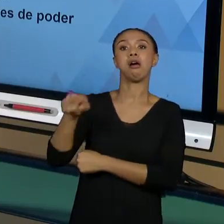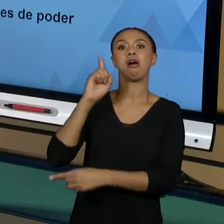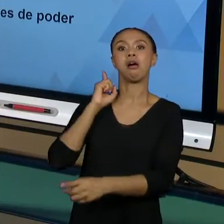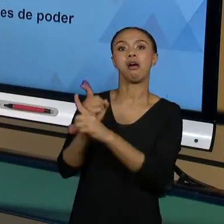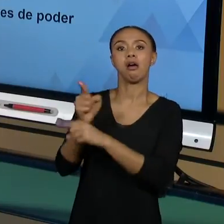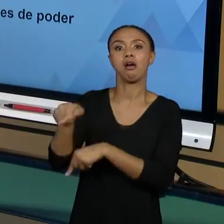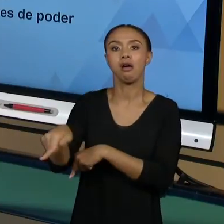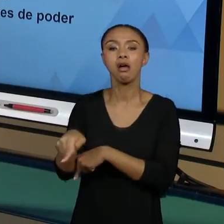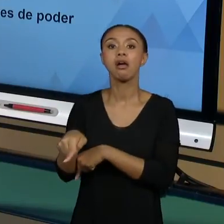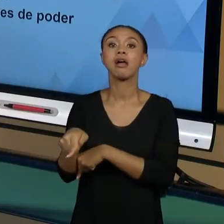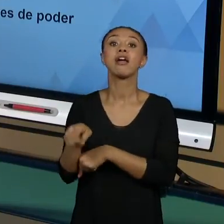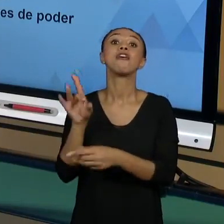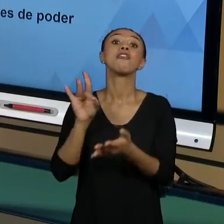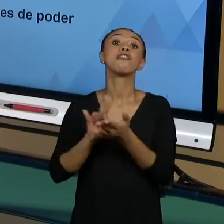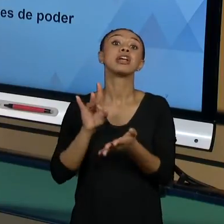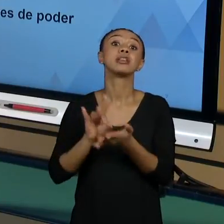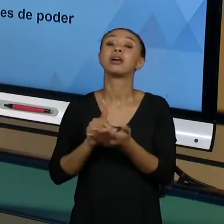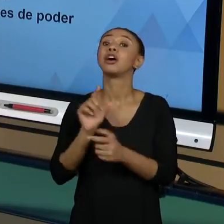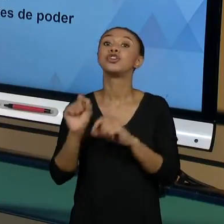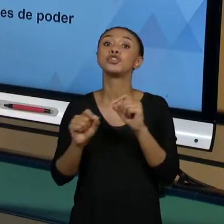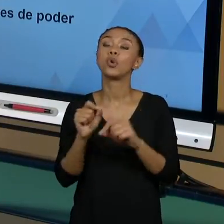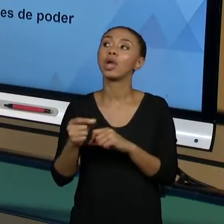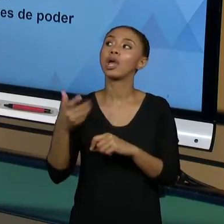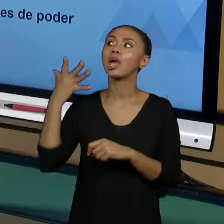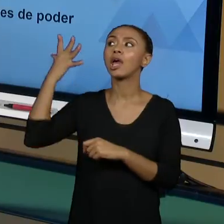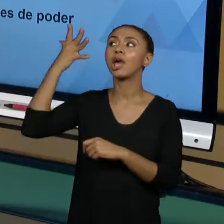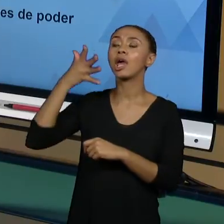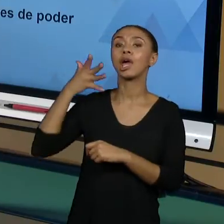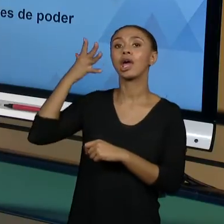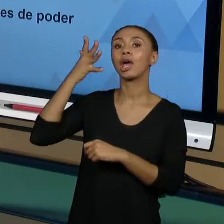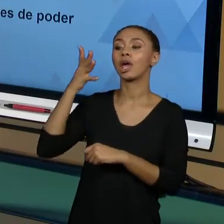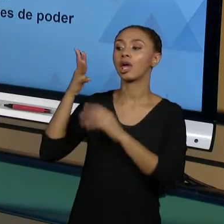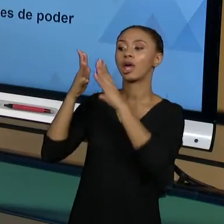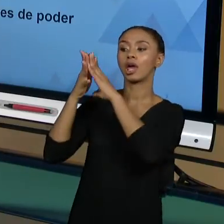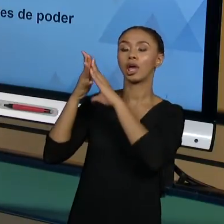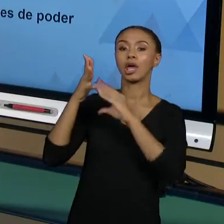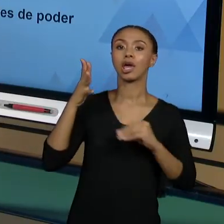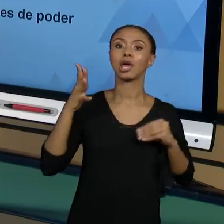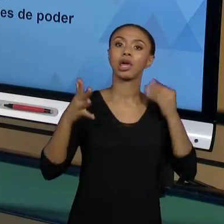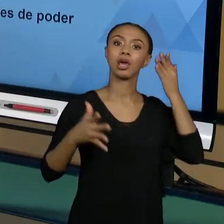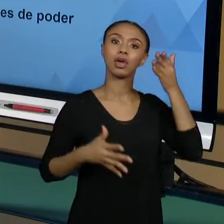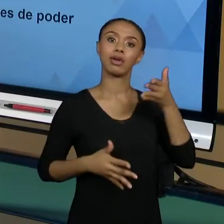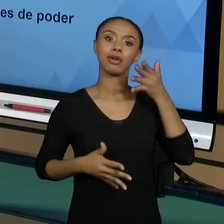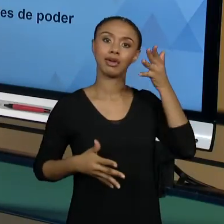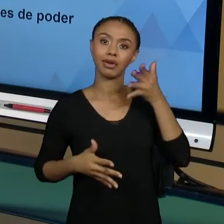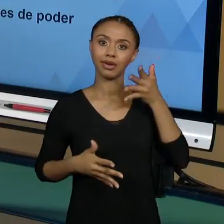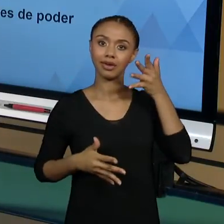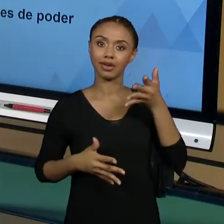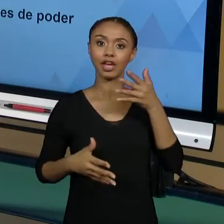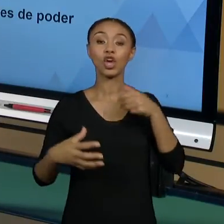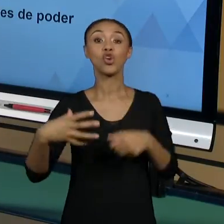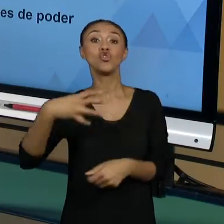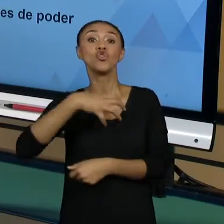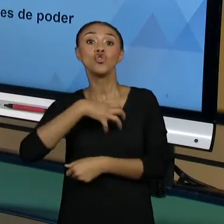REALIDADE É UMA PRODUÇÃO DISCURSIVA. ENTÃO AS MANEIRAS COMO NÓS ACESSAMOS O PATRIMÔNIO